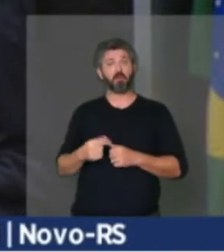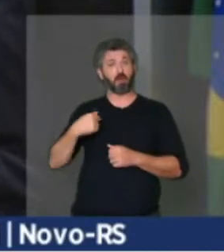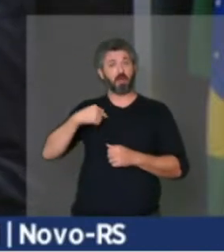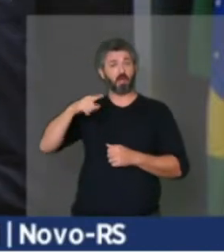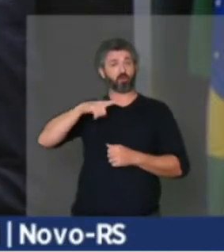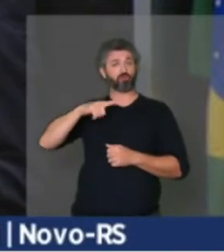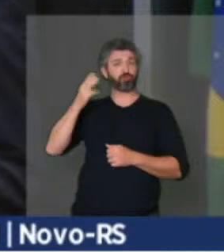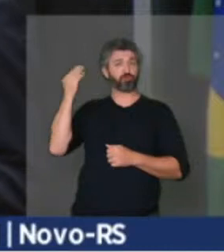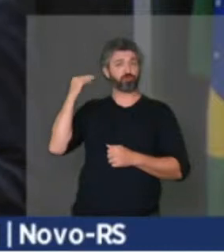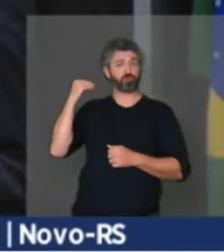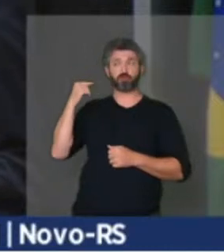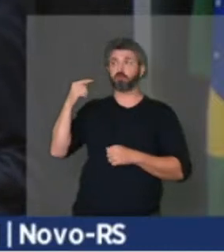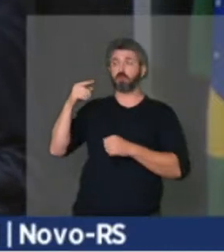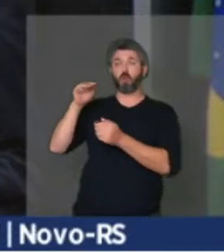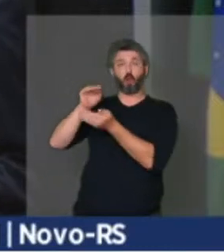E MANTENHO CONTAS NO EXTERIOR. PERFEITAMENTE DECLARADAS,